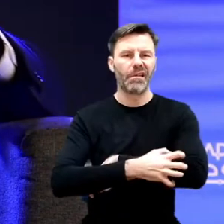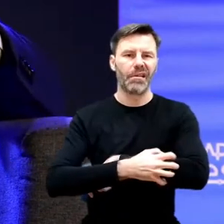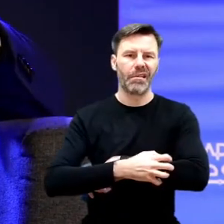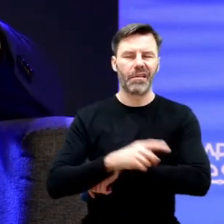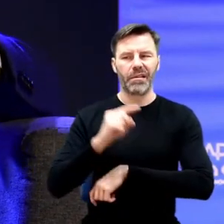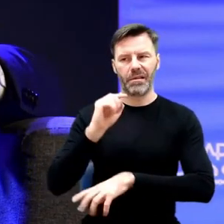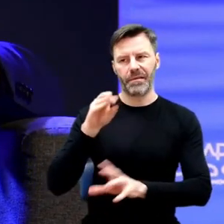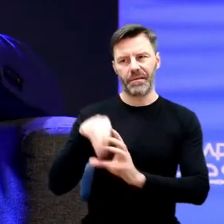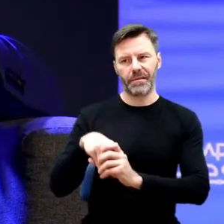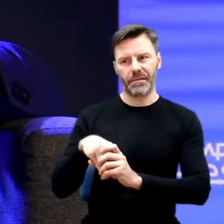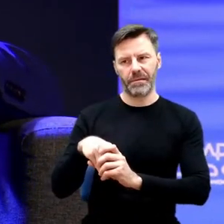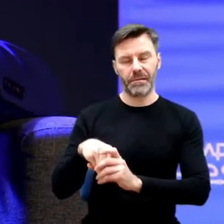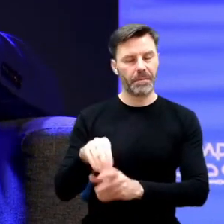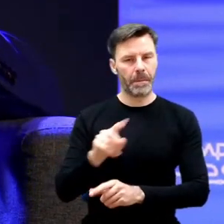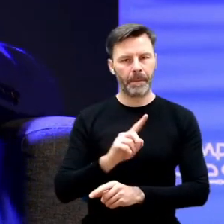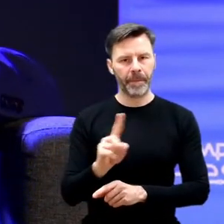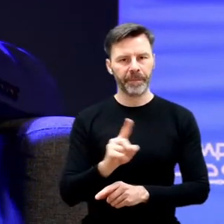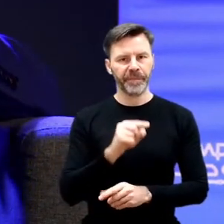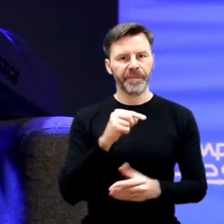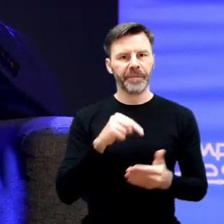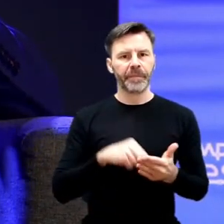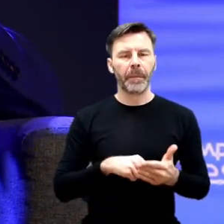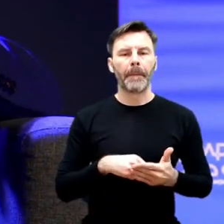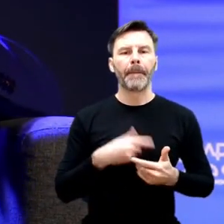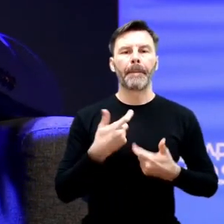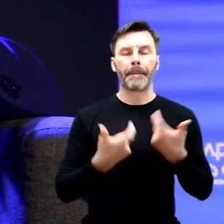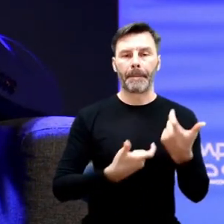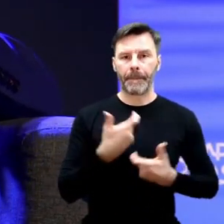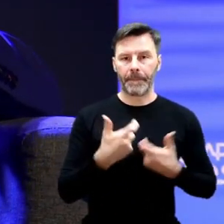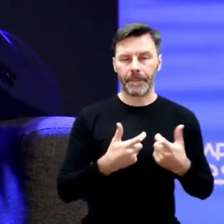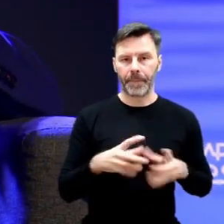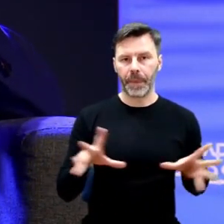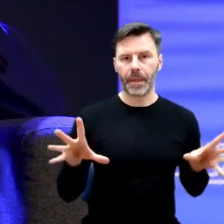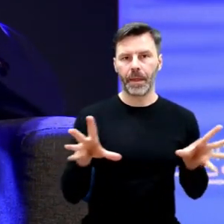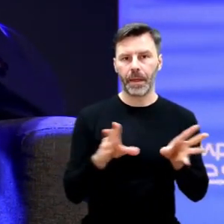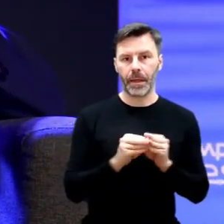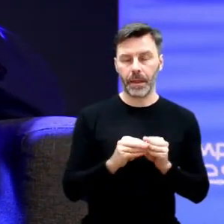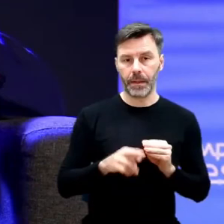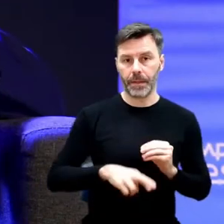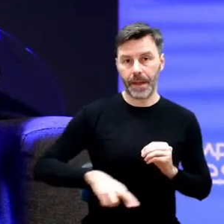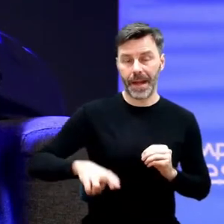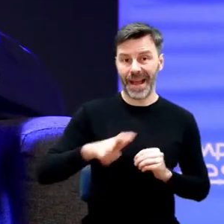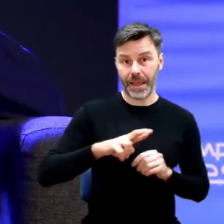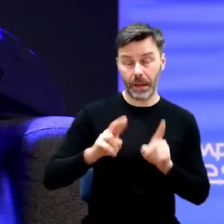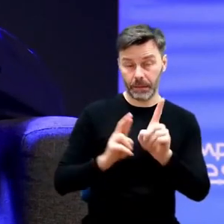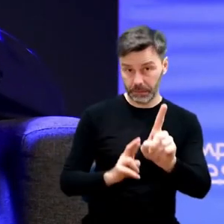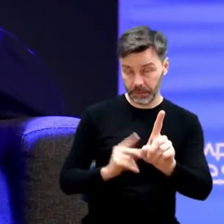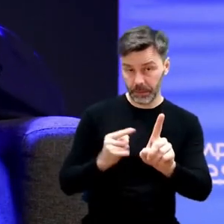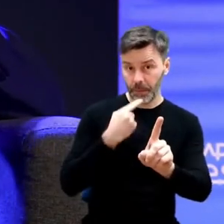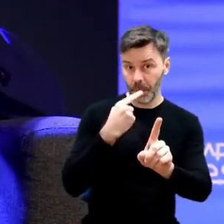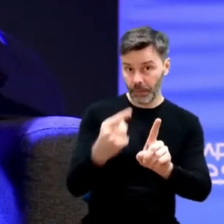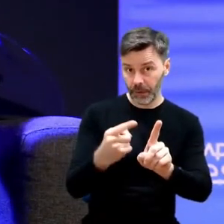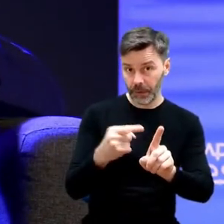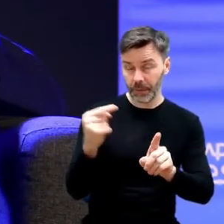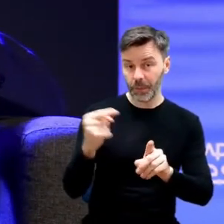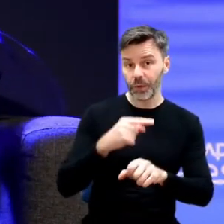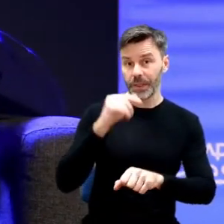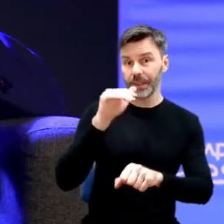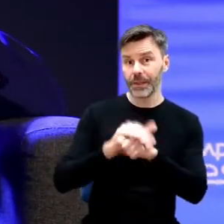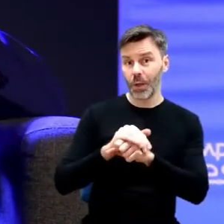Te inwestycje, które realizujemy wspólnie z Radą, bo trzeba sobie na samym początku powiedzieć, że musi być zgoda polityczna w Radzie